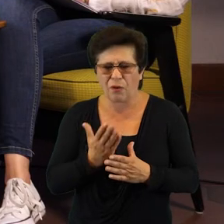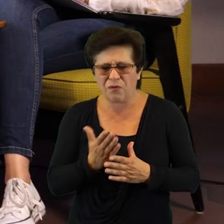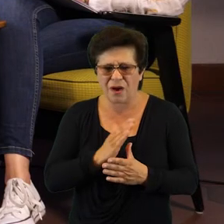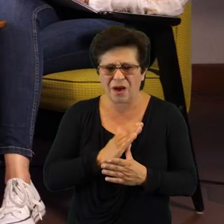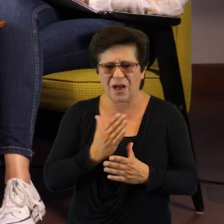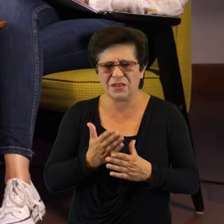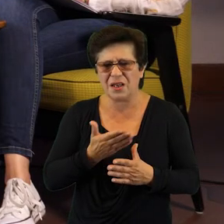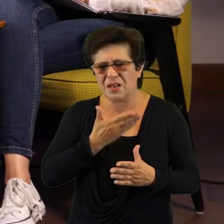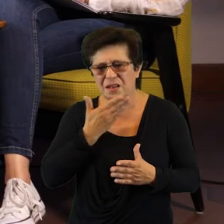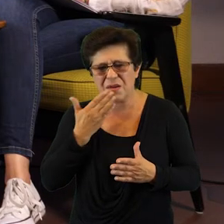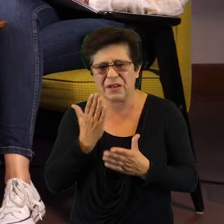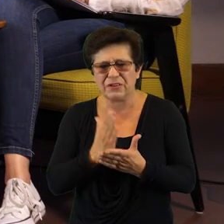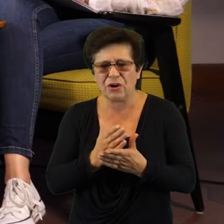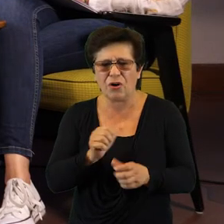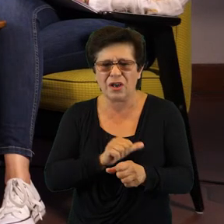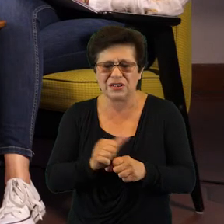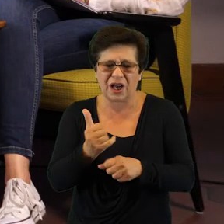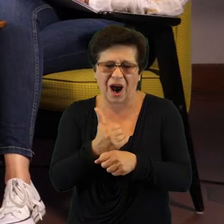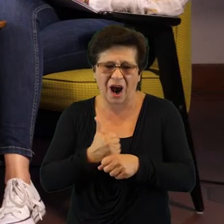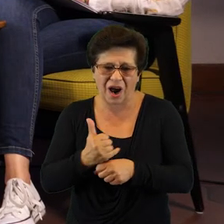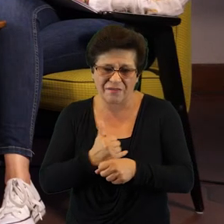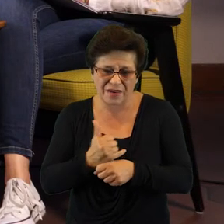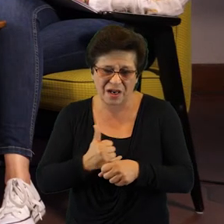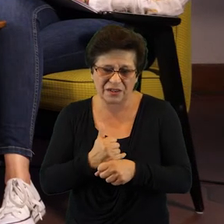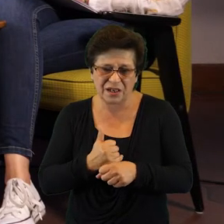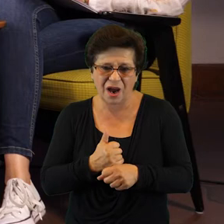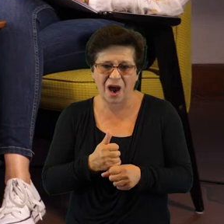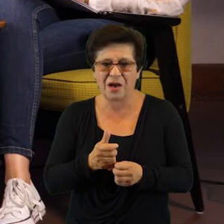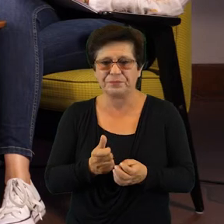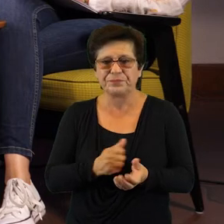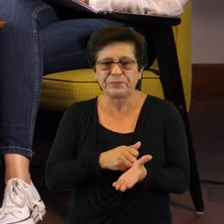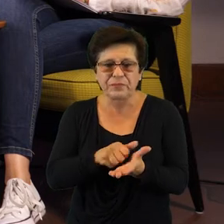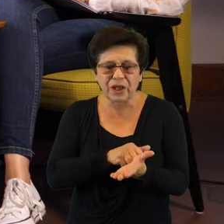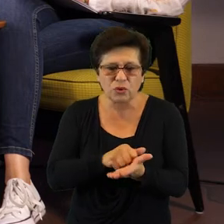Właściwie mieli do dyspozycji kawiarnię, na początku kawiarnię Pikador, którą sami stworzyli.